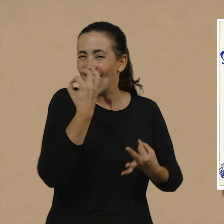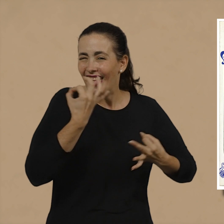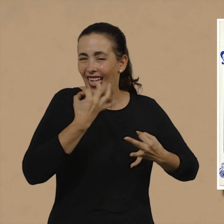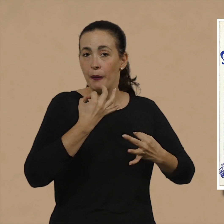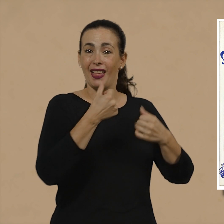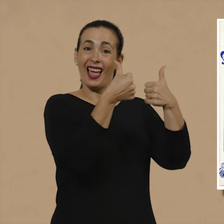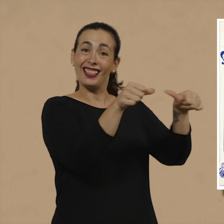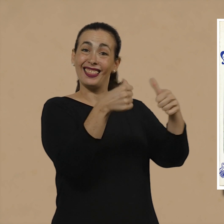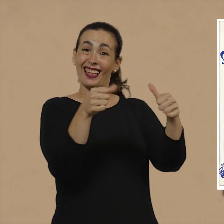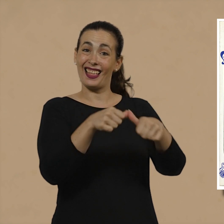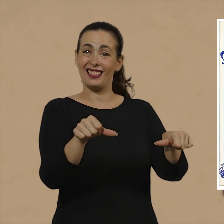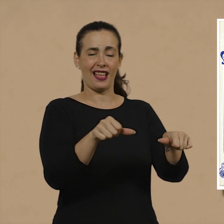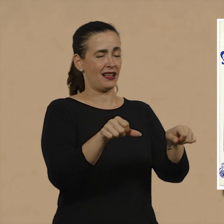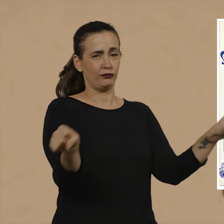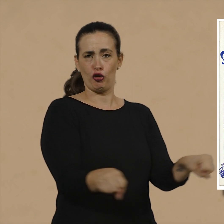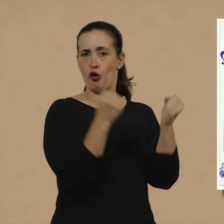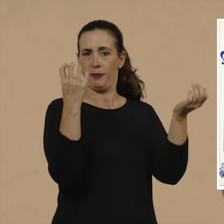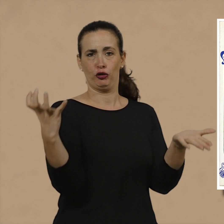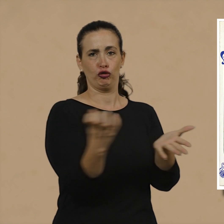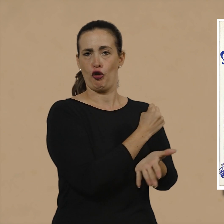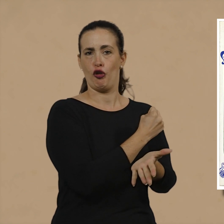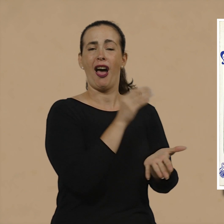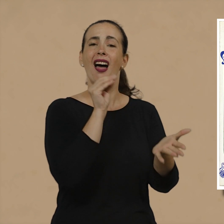Cal desconstruir els estereotips